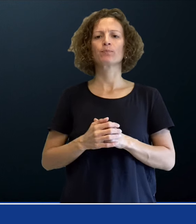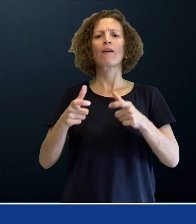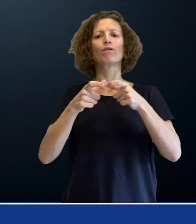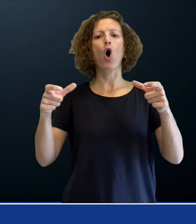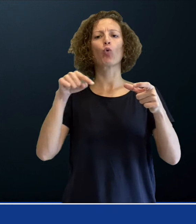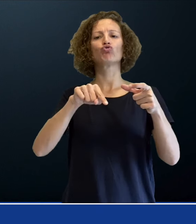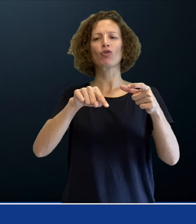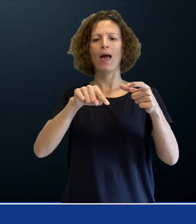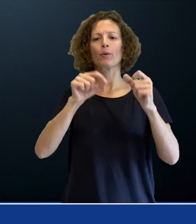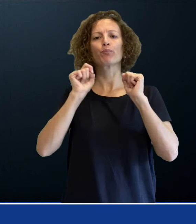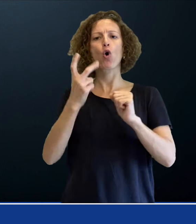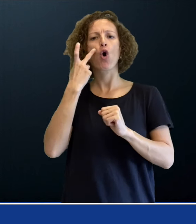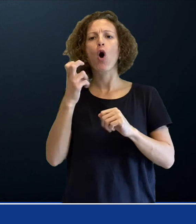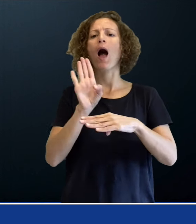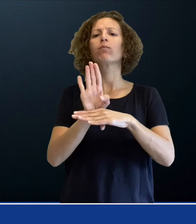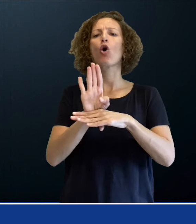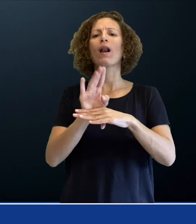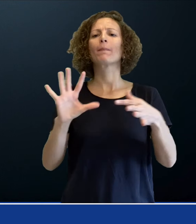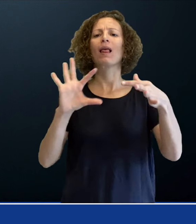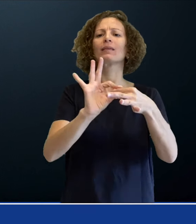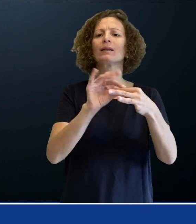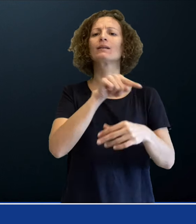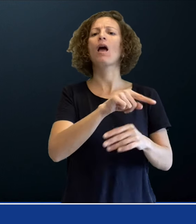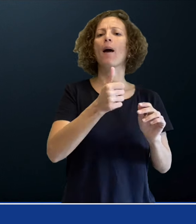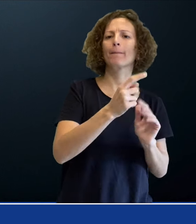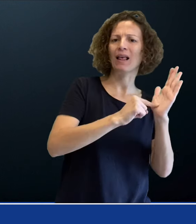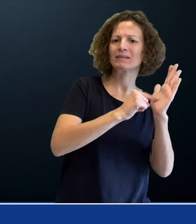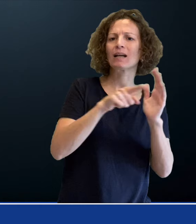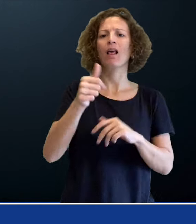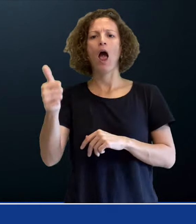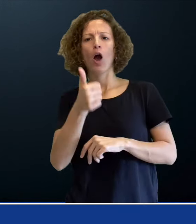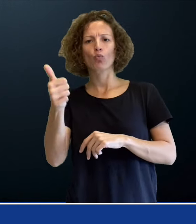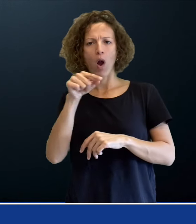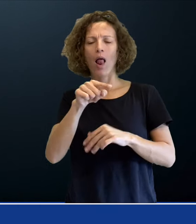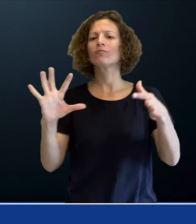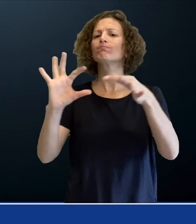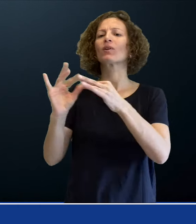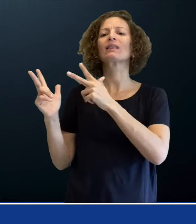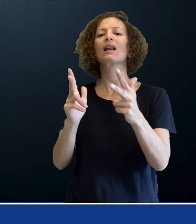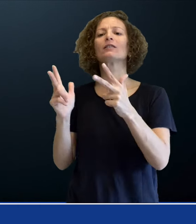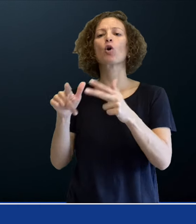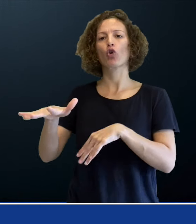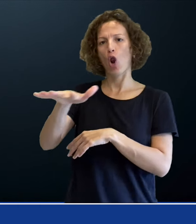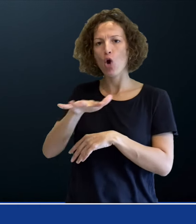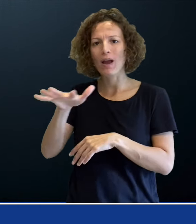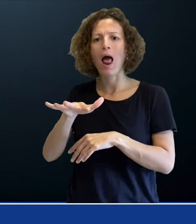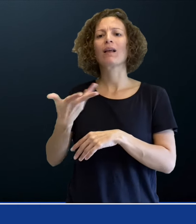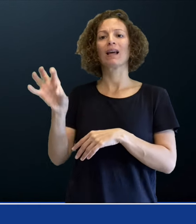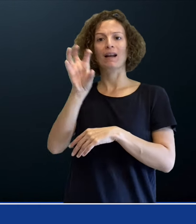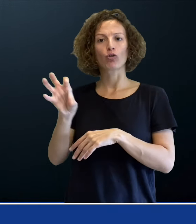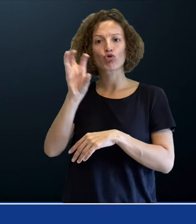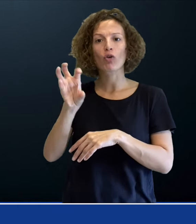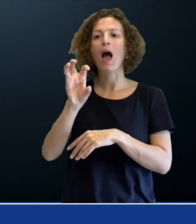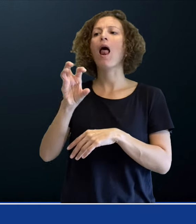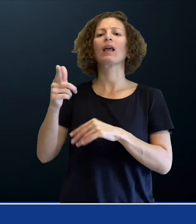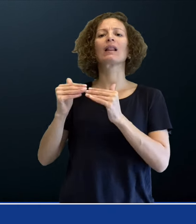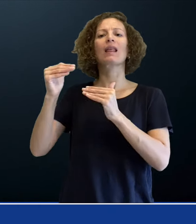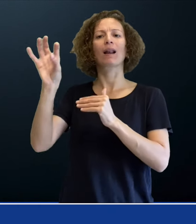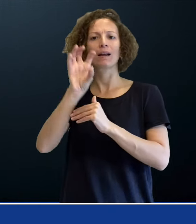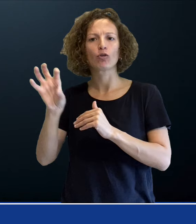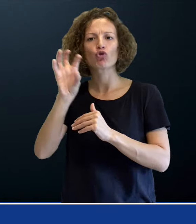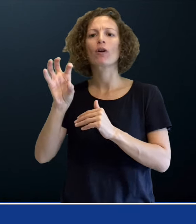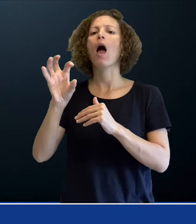Il voucher può riguardare abbonamenti mensili o annuali ai trasporti locali, regionali e interregionali,